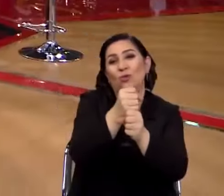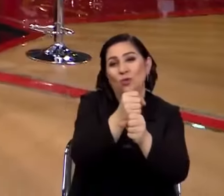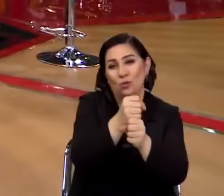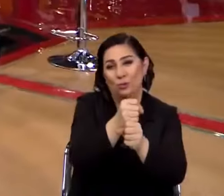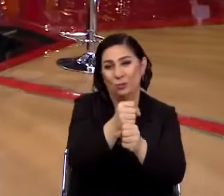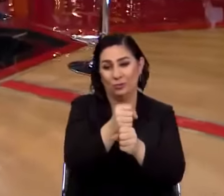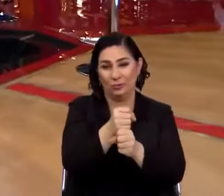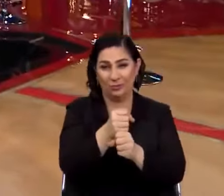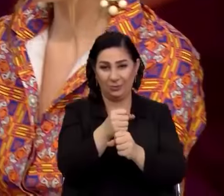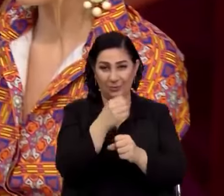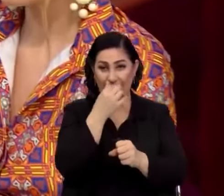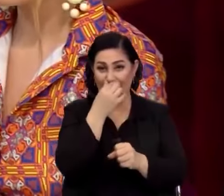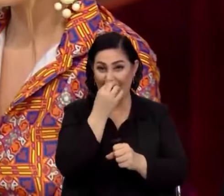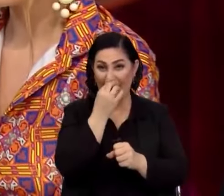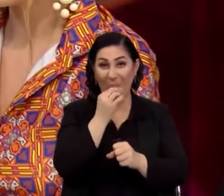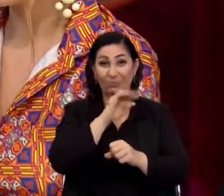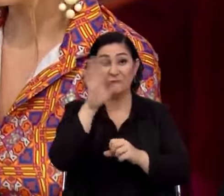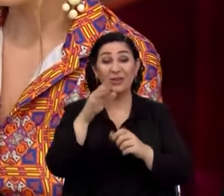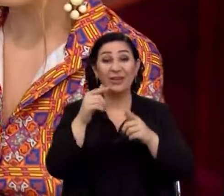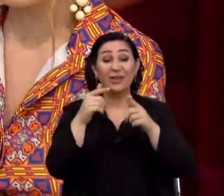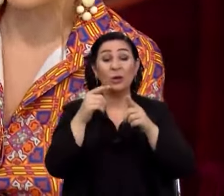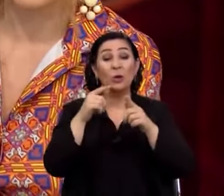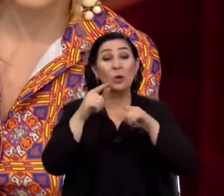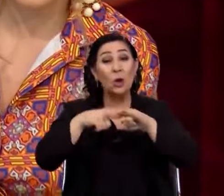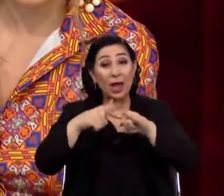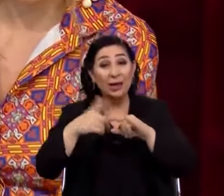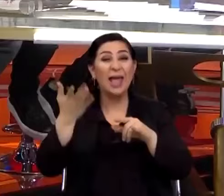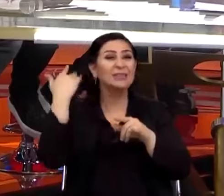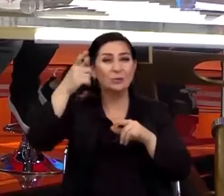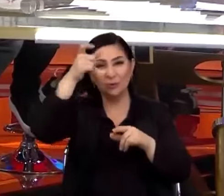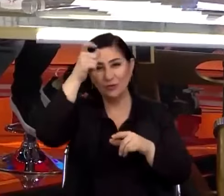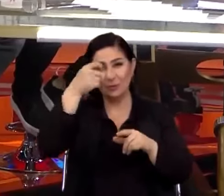tutunuruz bütün Filiz Akın Hülya Koçyiğit filmleri böyle geçmiştir şy